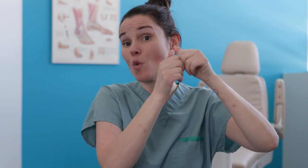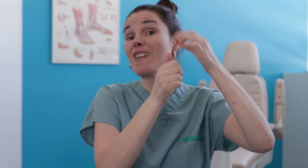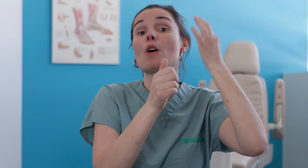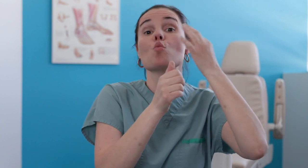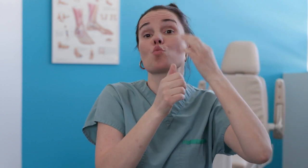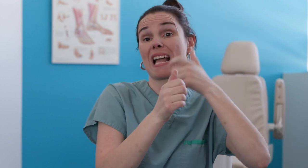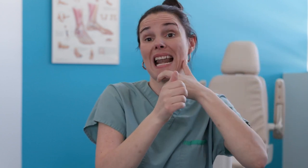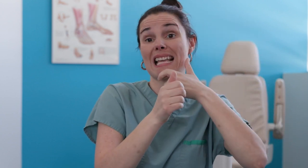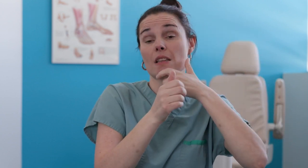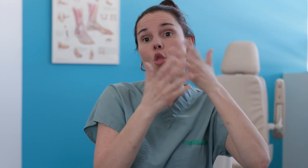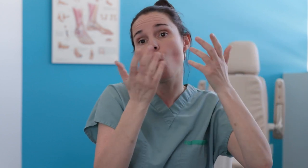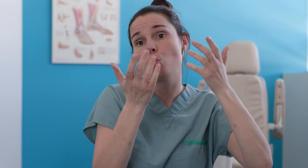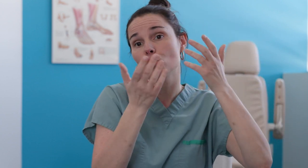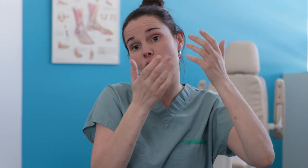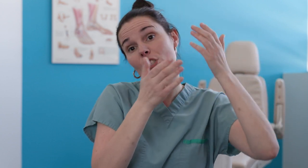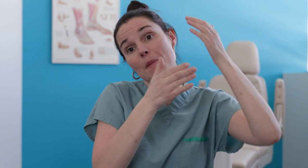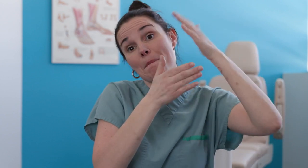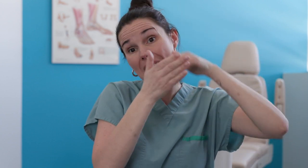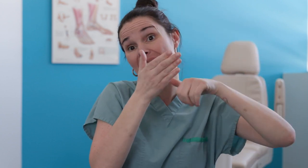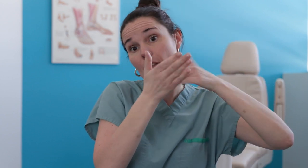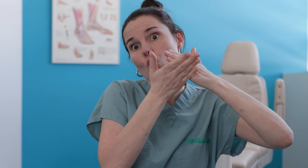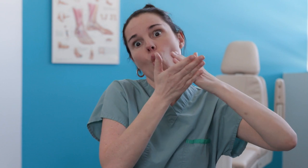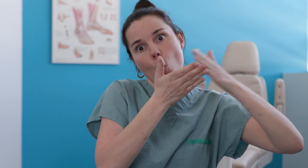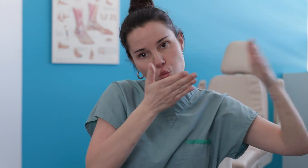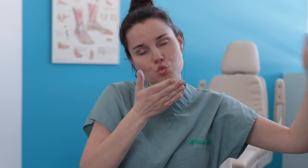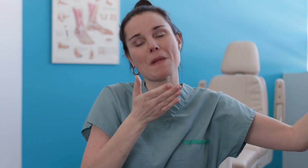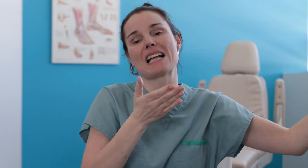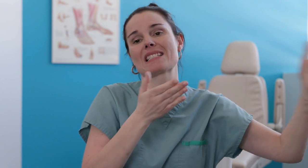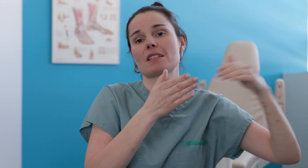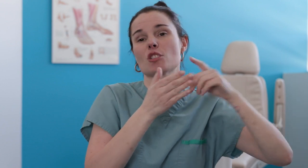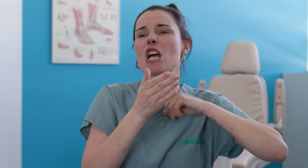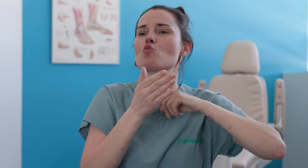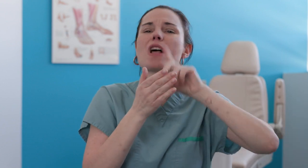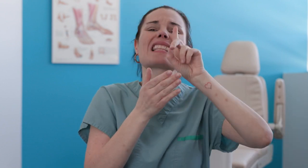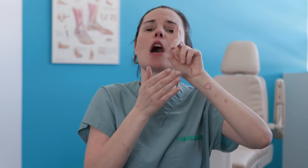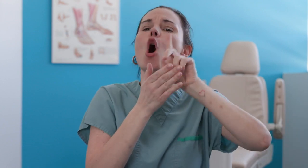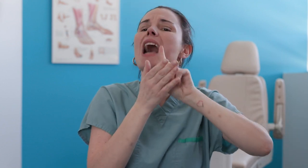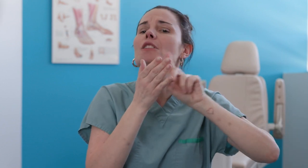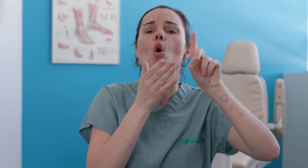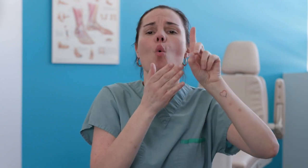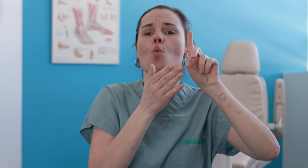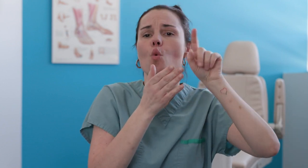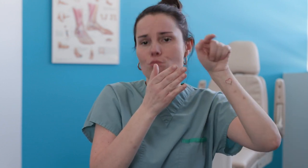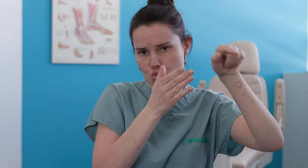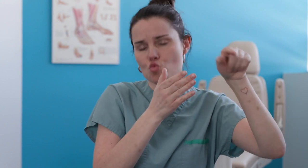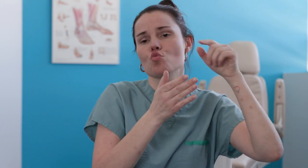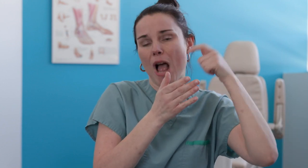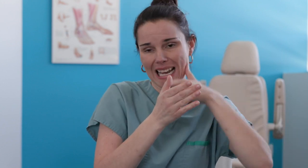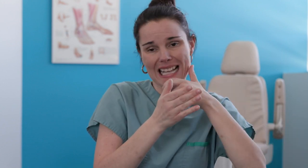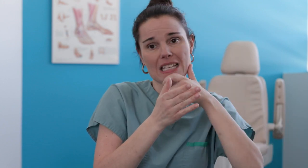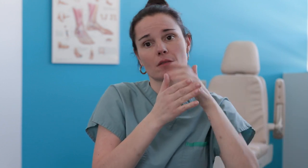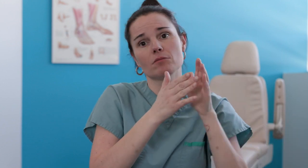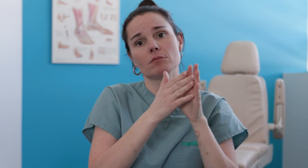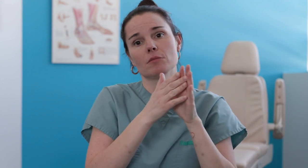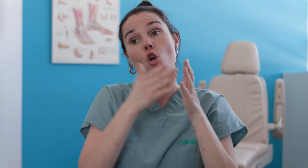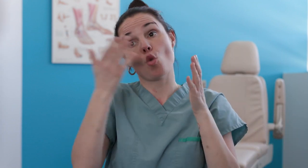suivre les cours en anglais. Donc, j'ai manqué une grosse partie de ça. J'ai eu une dérogation pour l'anglais.